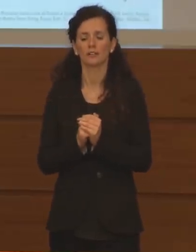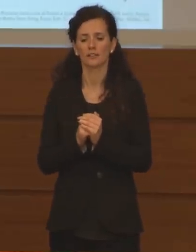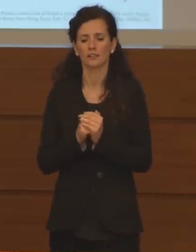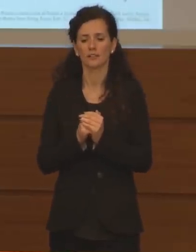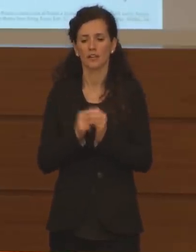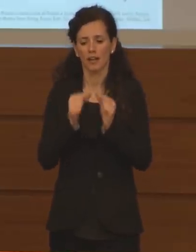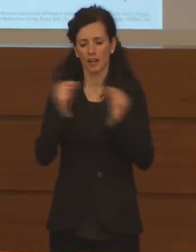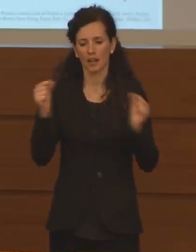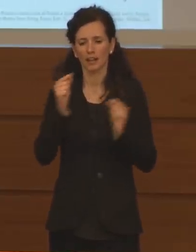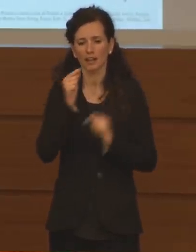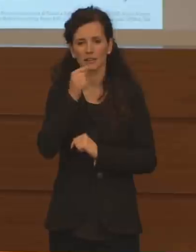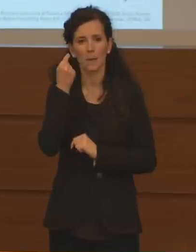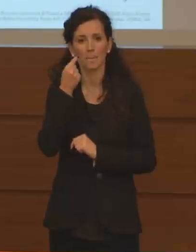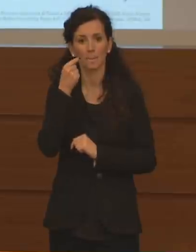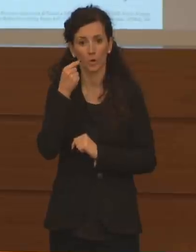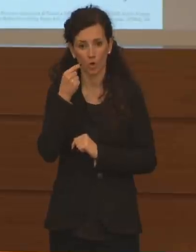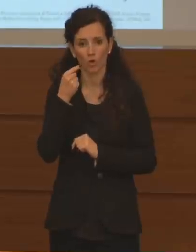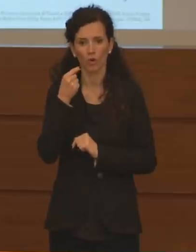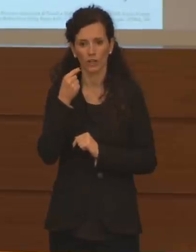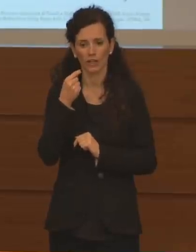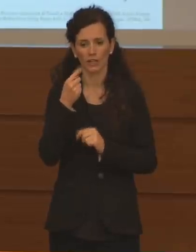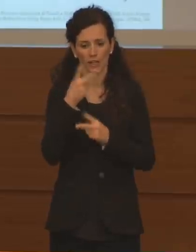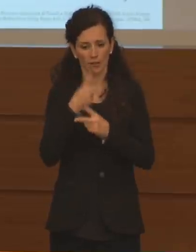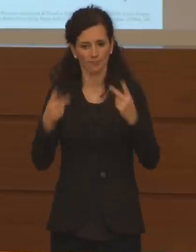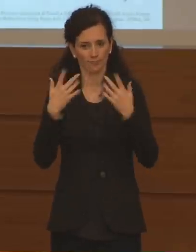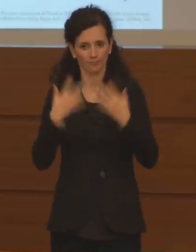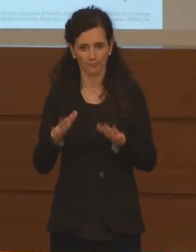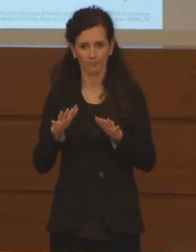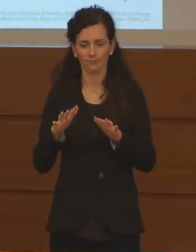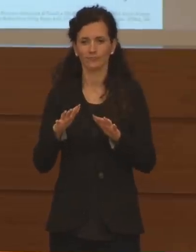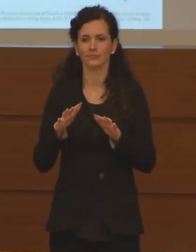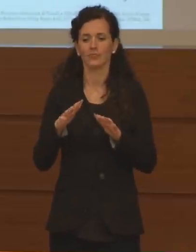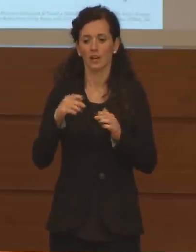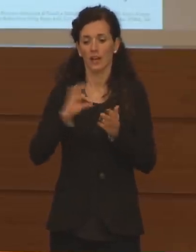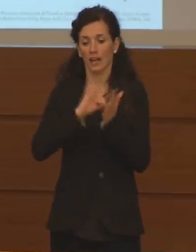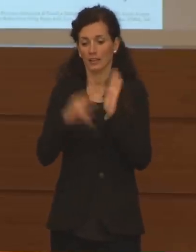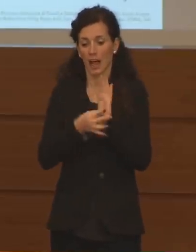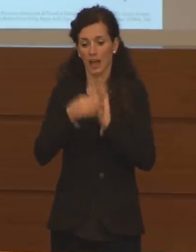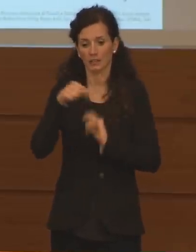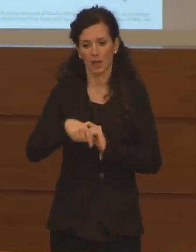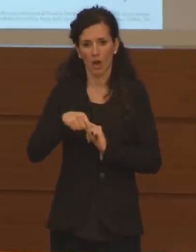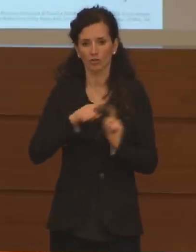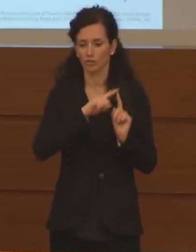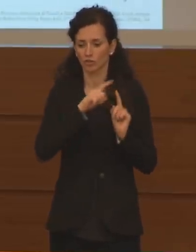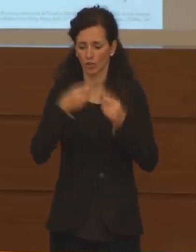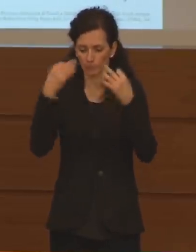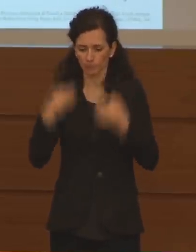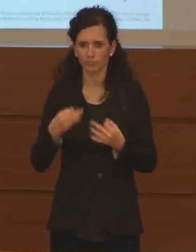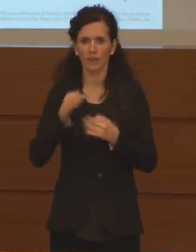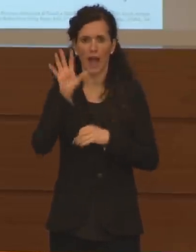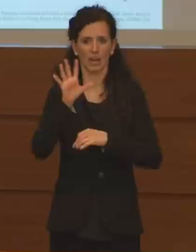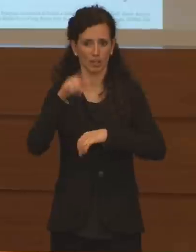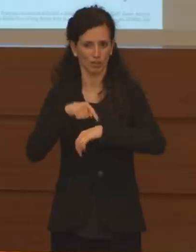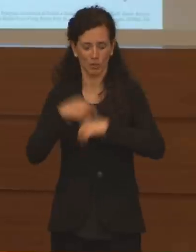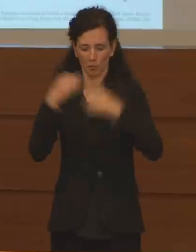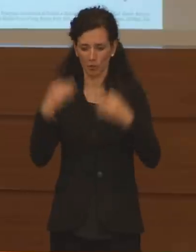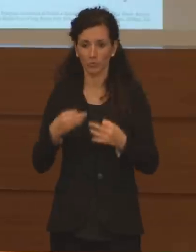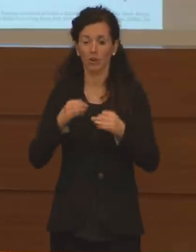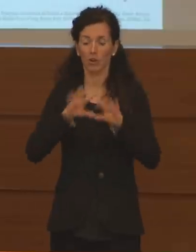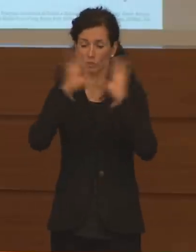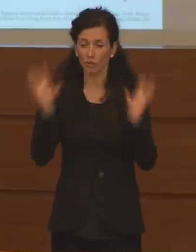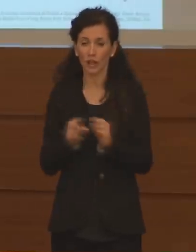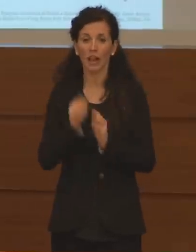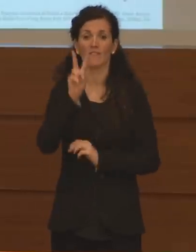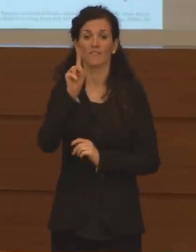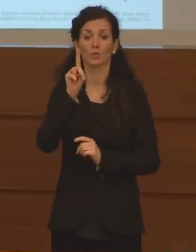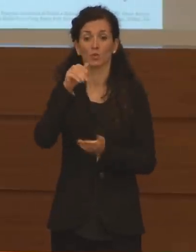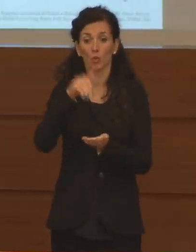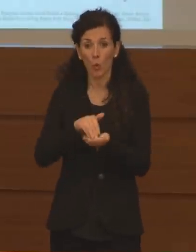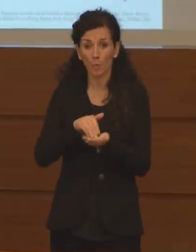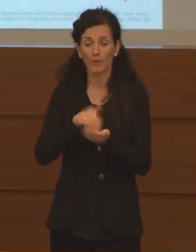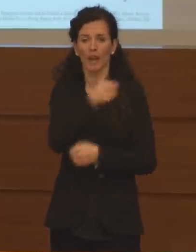alla data odierna alle 17 di oggi sono oltre 21 mila per l'esattezza 21.127